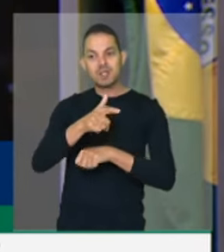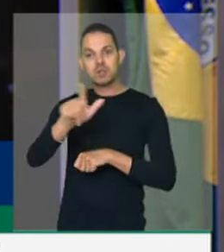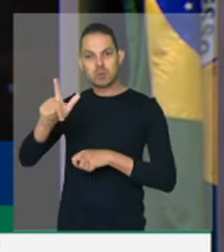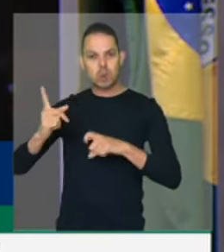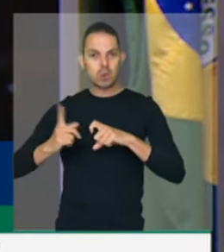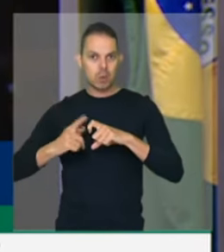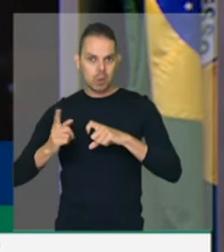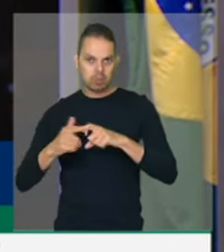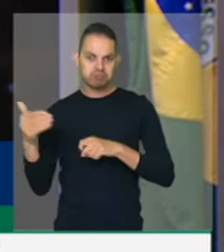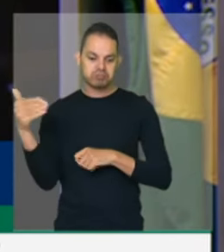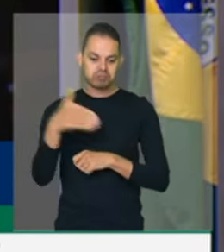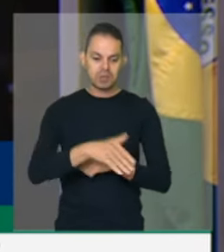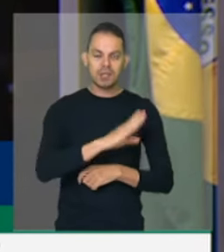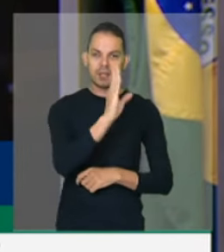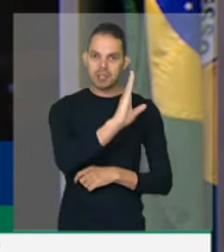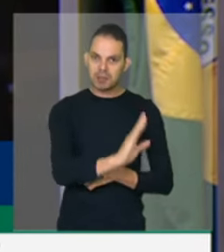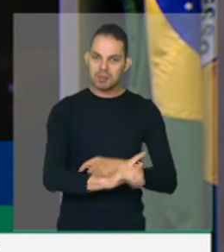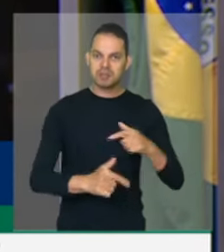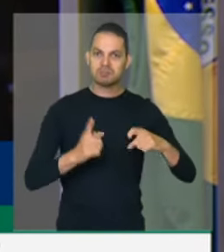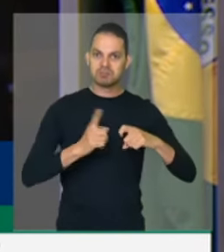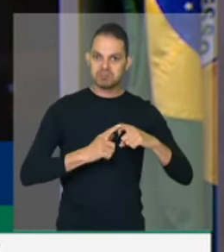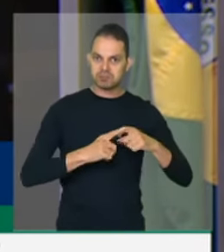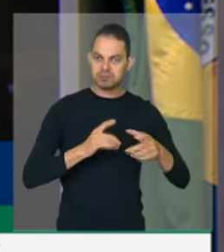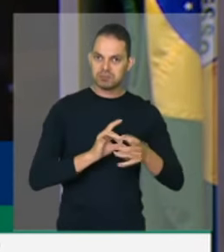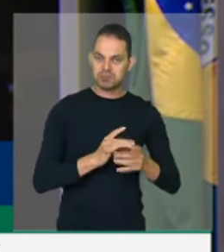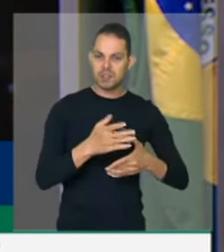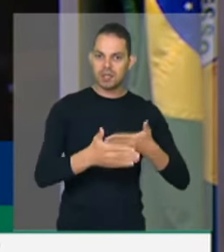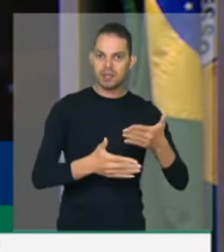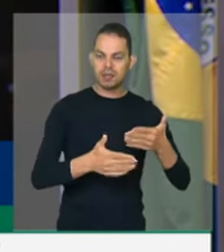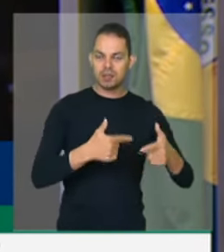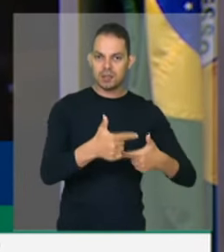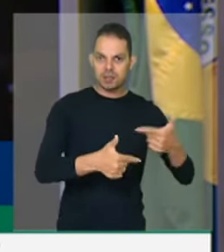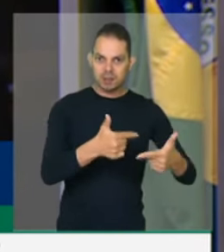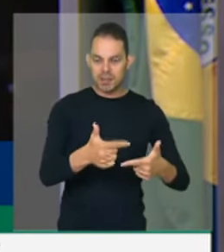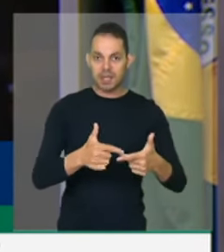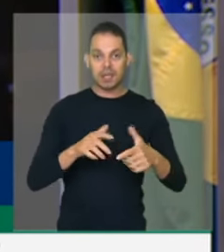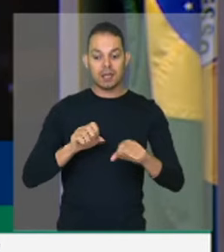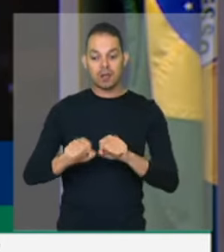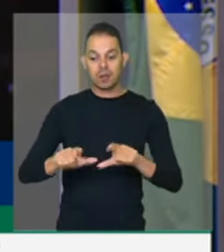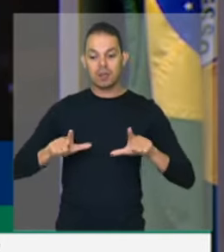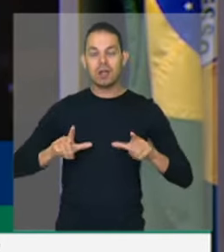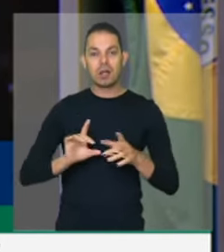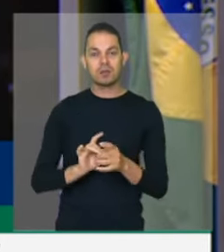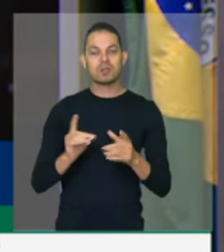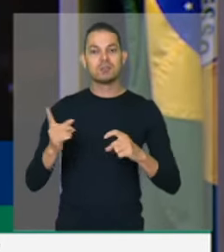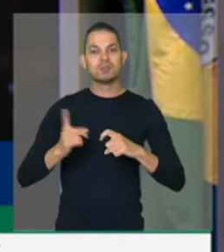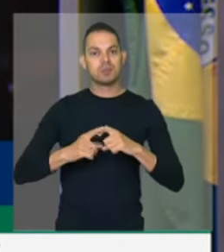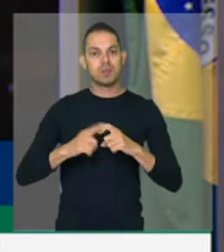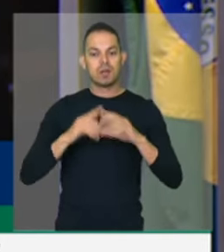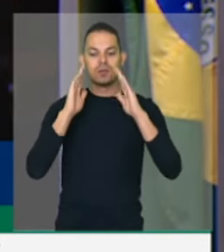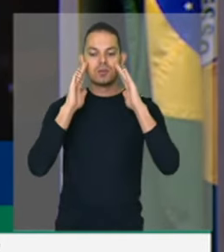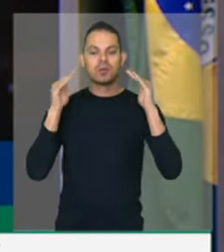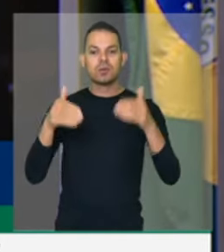EXTERIOR. O MÉDICO AUTORIZADO NESSES TERMOS EXERCERÁA MEDICINA EXCLUSIVAMENTE NO ÂMBITO DO COMBATE É PANDEMIA DO COVID-19 E DURANTE O PERÍODO DE VIGÊNCIA DA